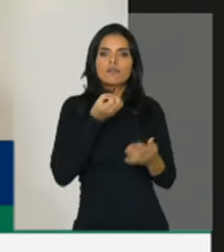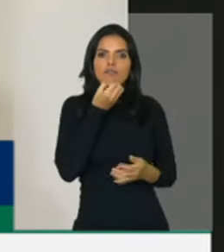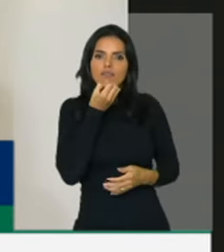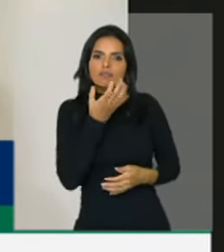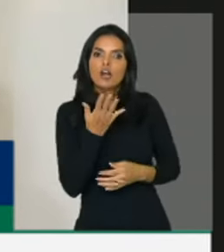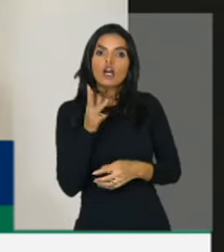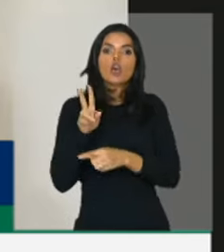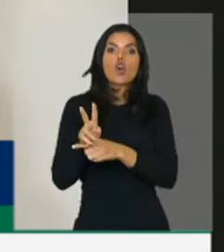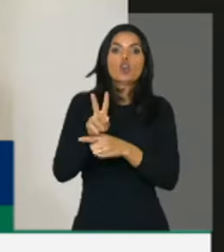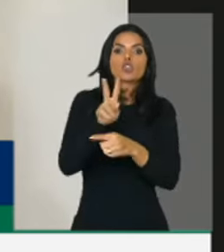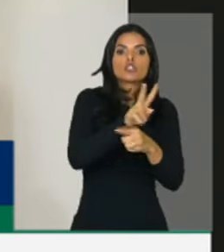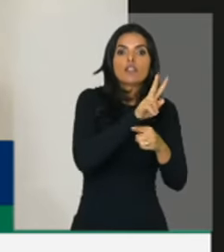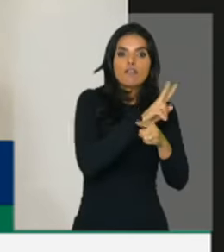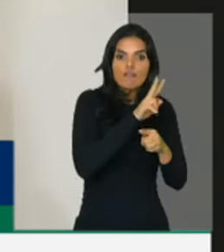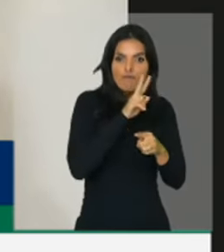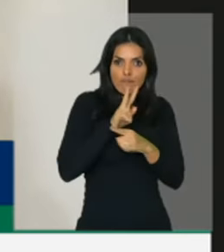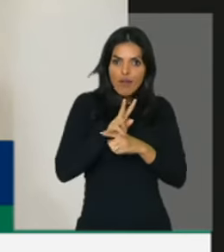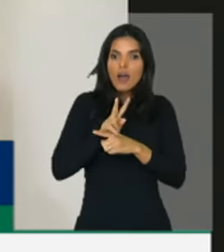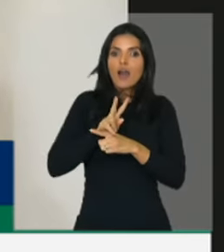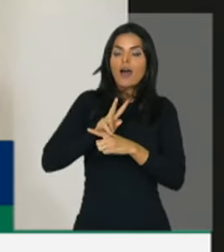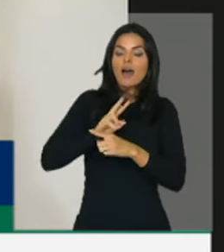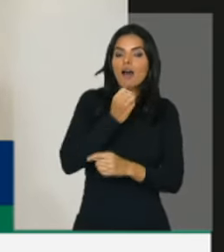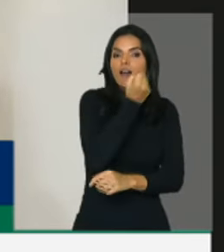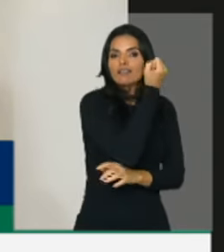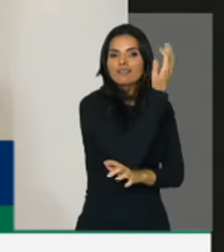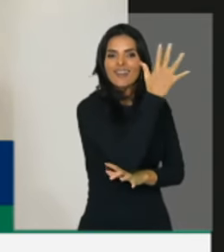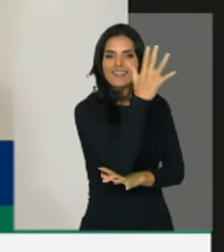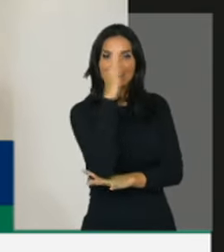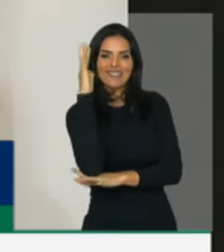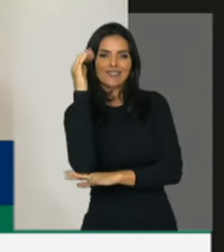CONSERVAR O PATRIMÔNIO BRAUR . OS ÍNDIOS PODEM SER RICOS NO BRASIL. IMAGINA DIVIDIR EM